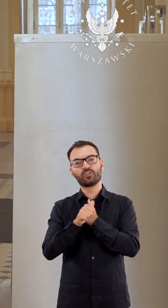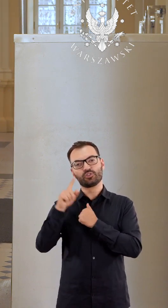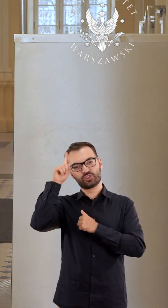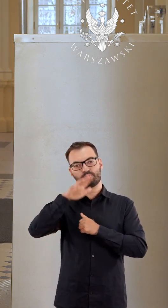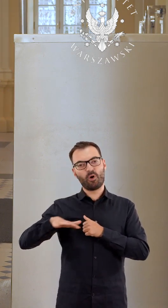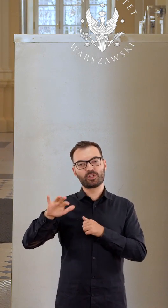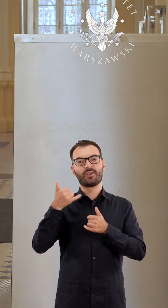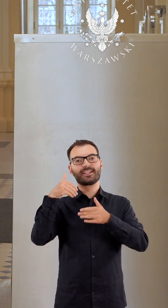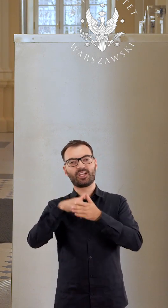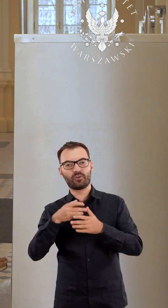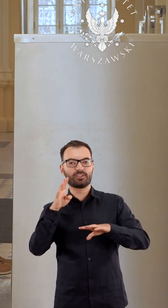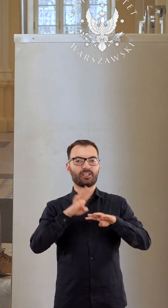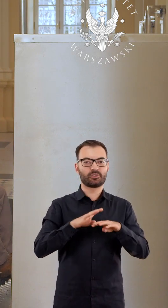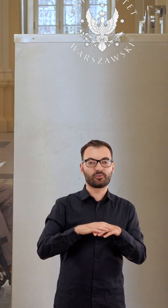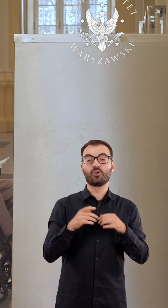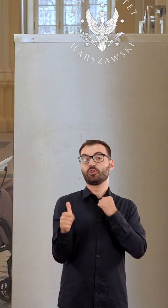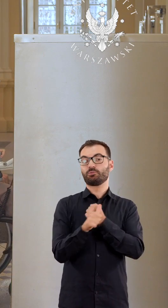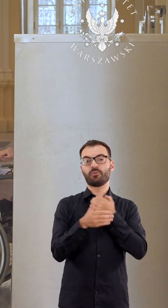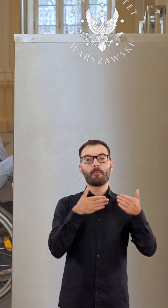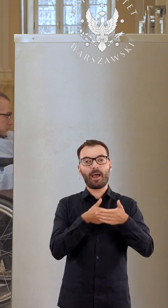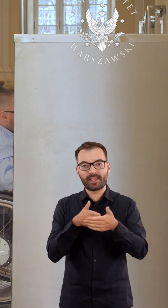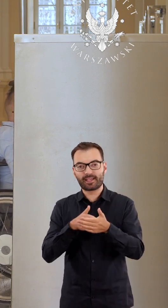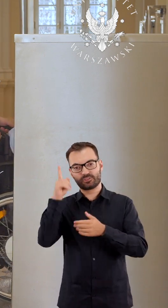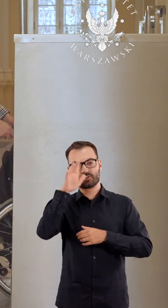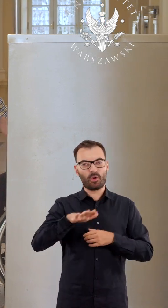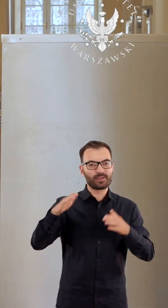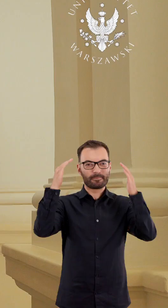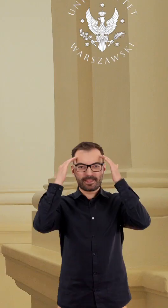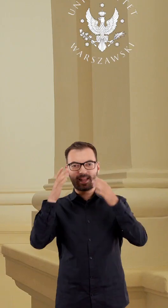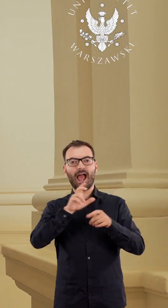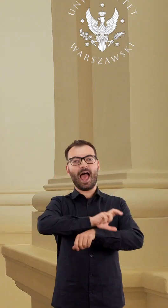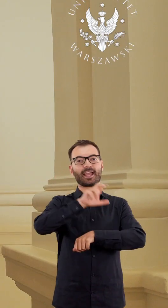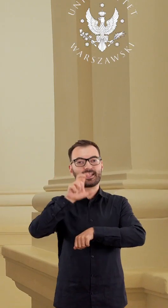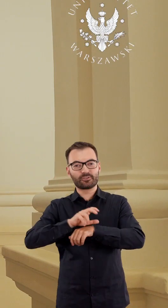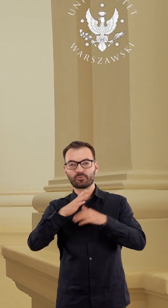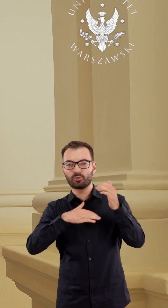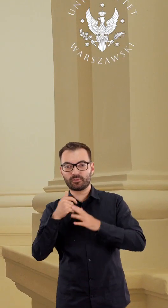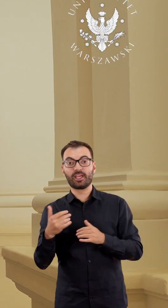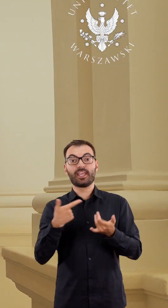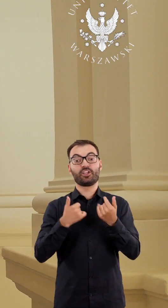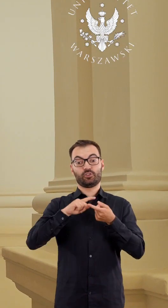czyli przez bariery społeczne, architektoniczne. Przekształcenie się społeczeństwa może sprawić, by jednostki z niepełnosprawnością